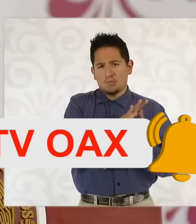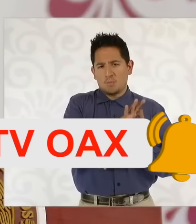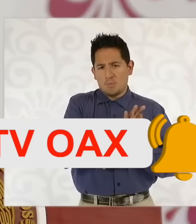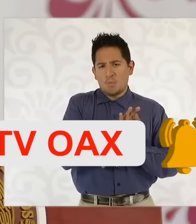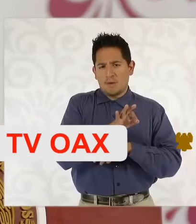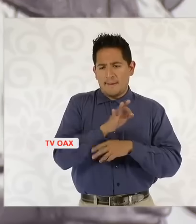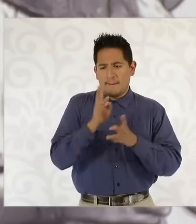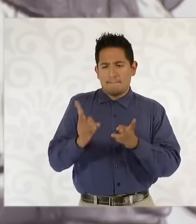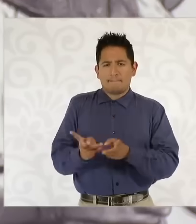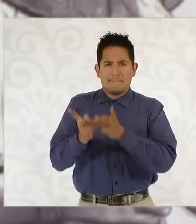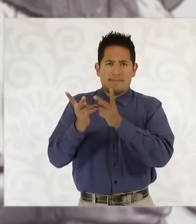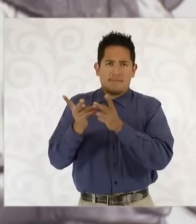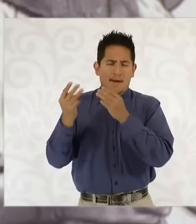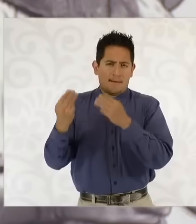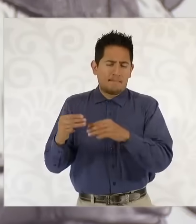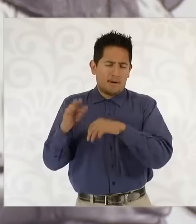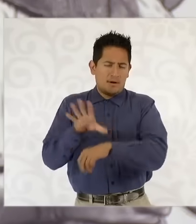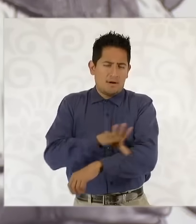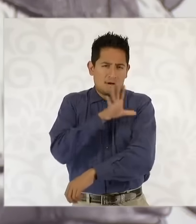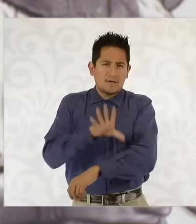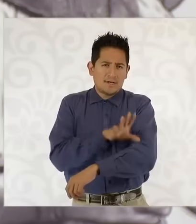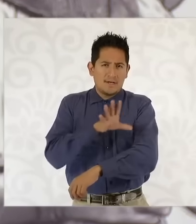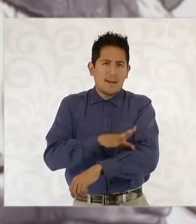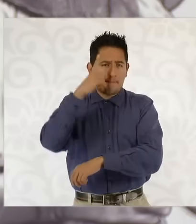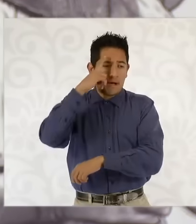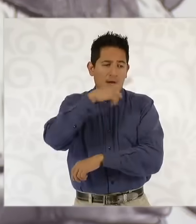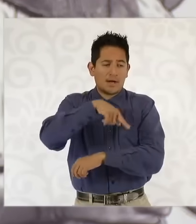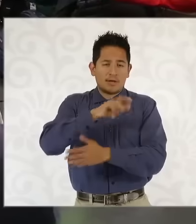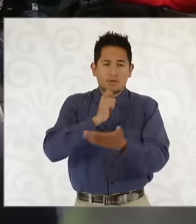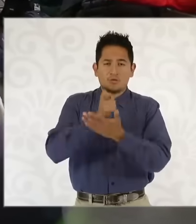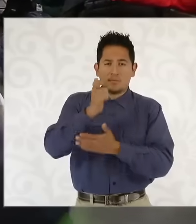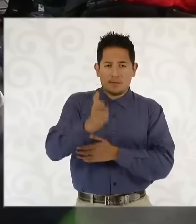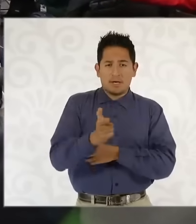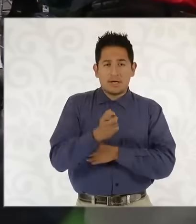existe. Esas son las dos opciones y que paguen su transmisión. Y nos pueden dar las dos op, o sea,